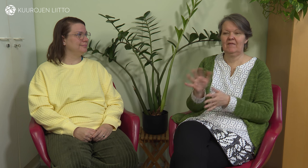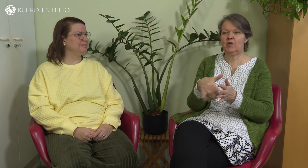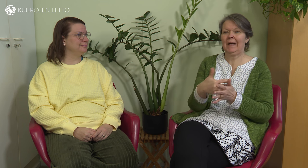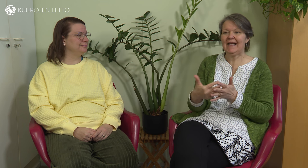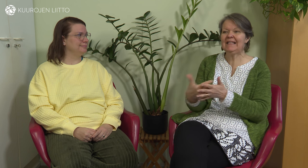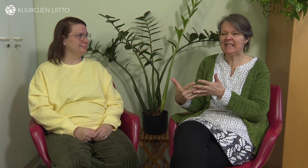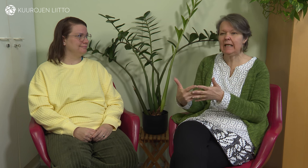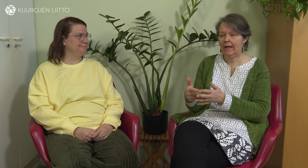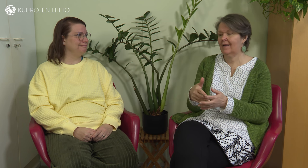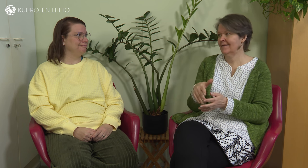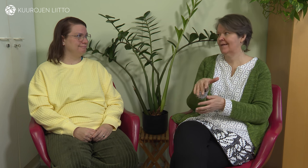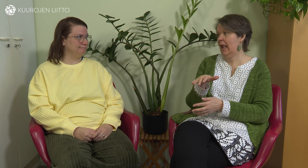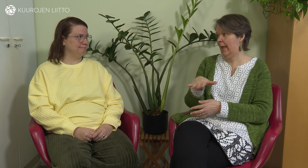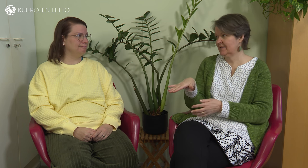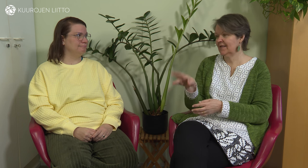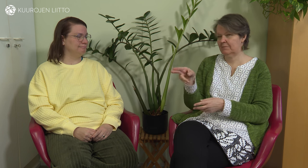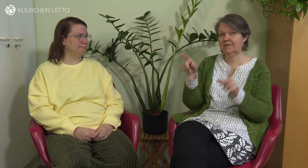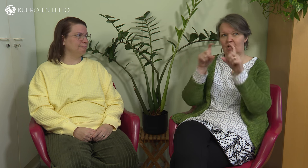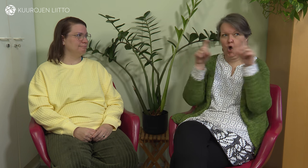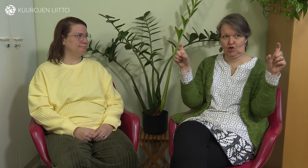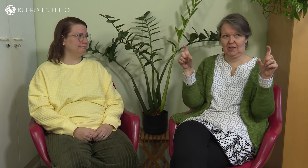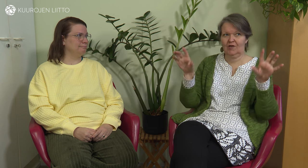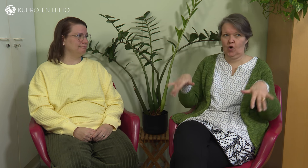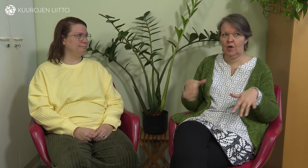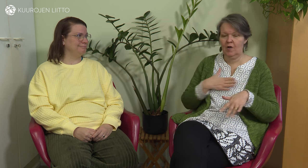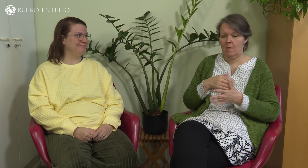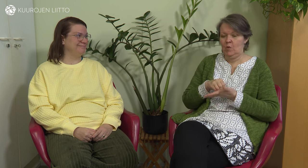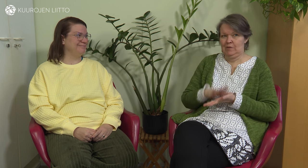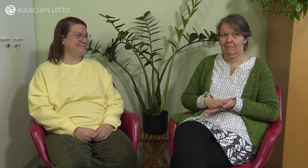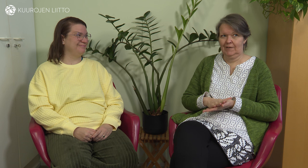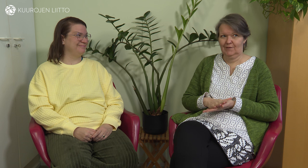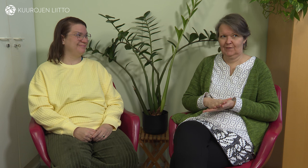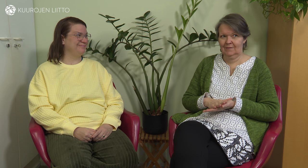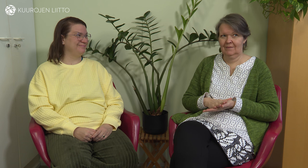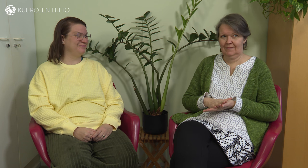Viittomakielisille lapsille siis. Tällainen otsikko oli minun muistiinpanoissani.